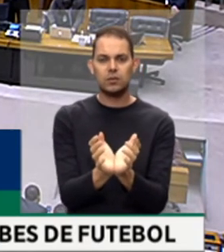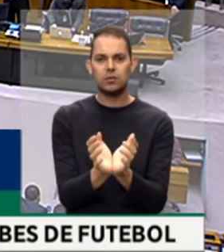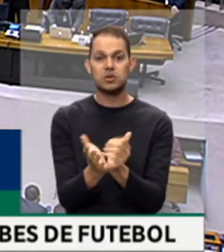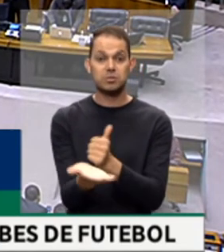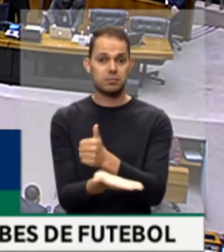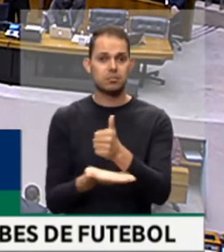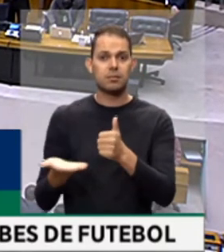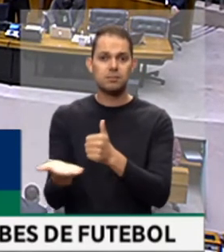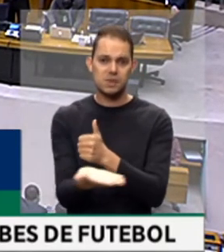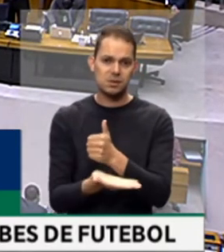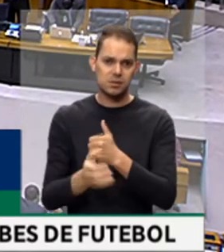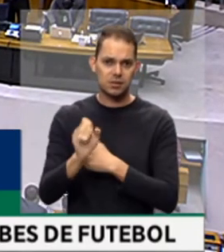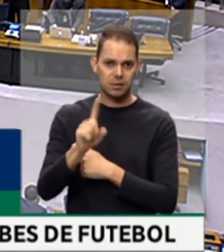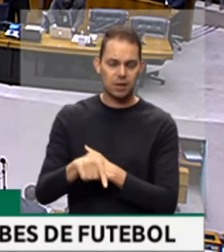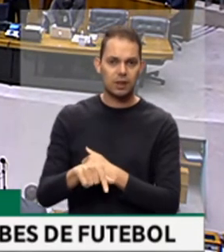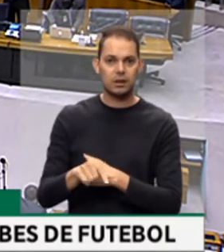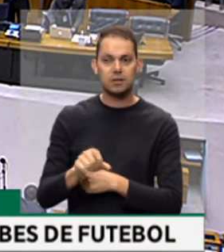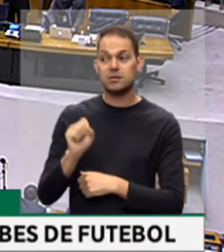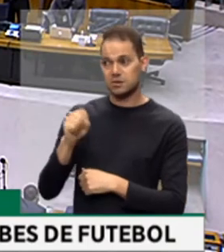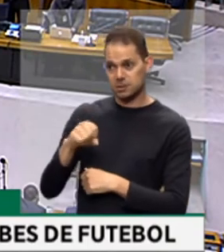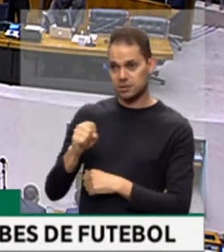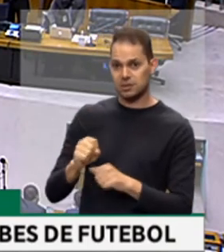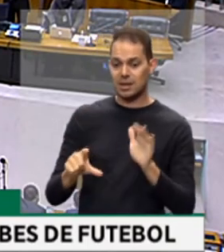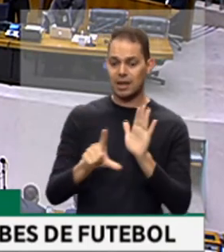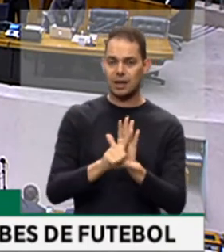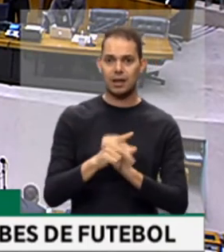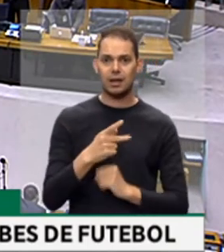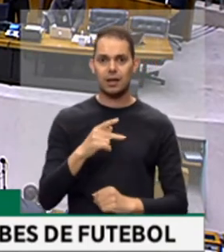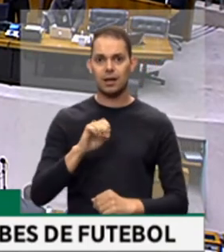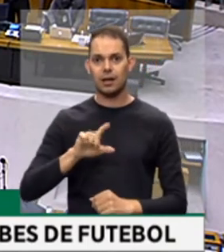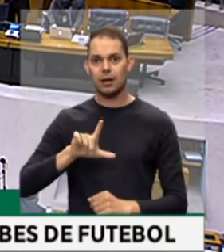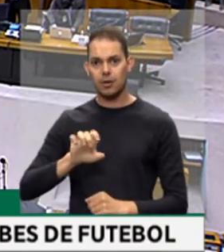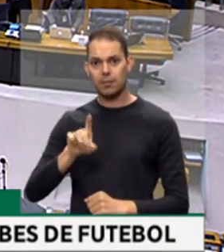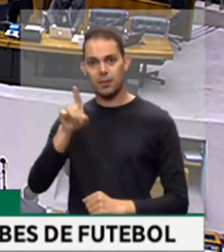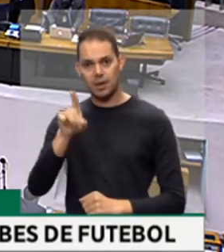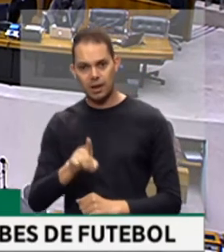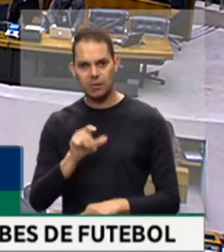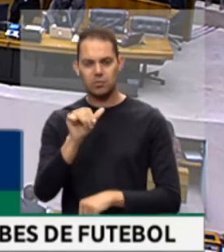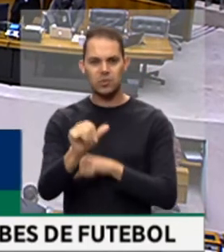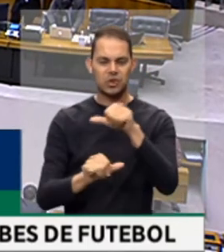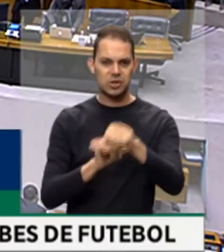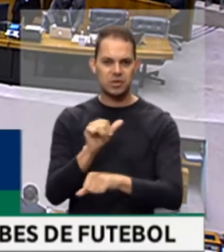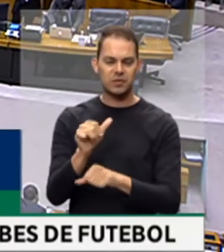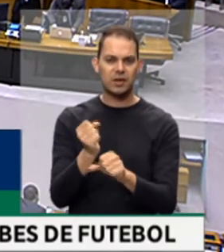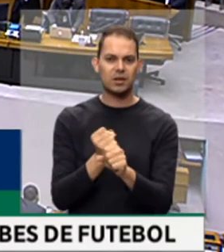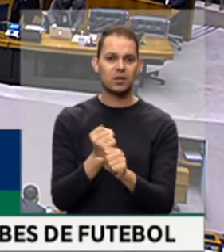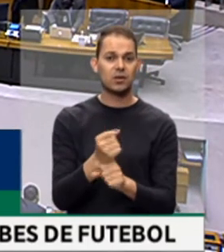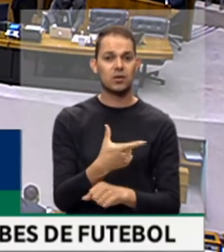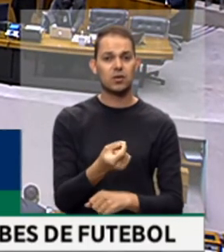ANDO, UM APOIO PARA AQUELAS DAS CATEGORIAS, OS FNAORS DAS CATEGORIAS DE BASE. [LINCOLN MACÁRIO]: ISSO ESTÁ LÁ NA LEI PELÉ,